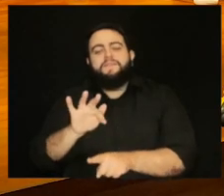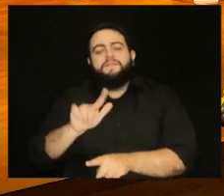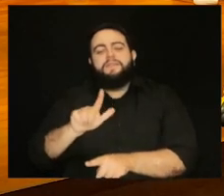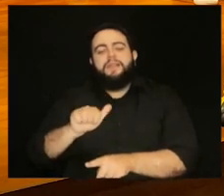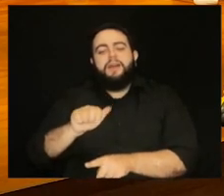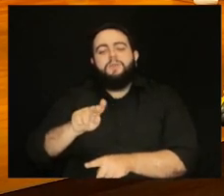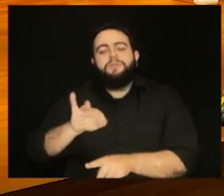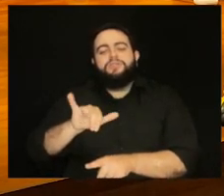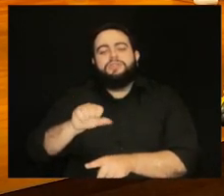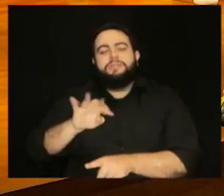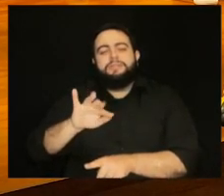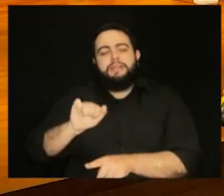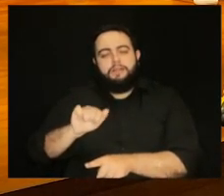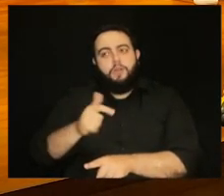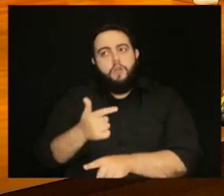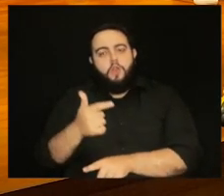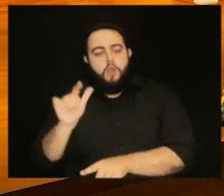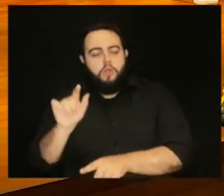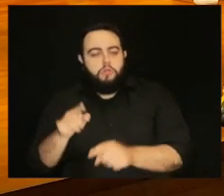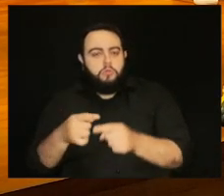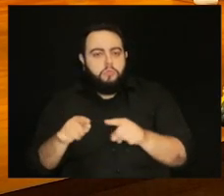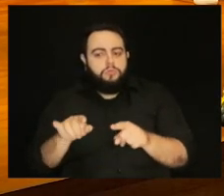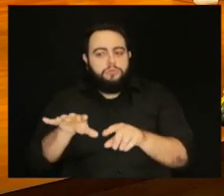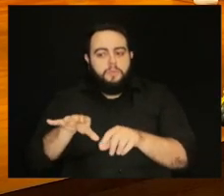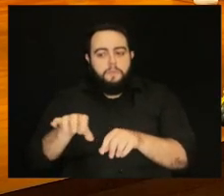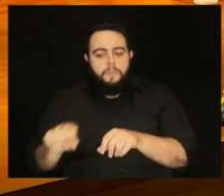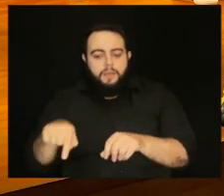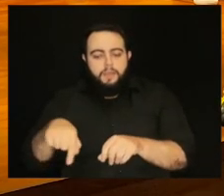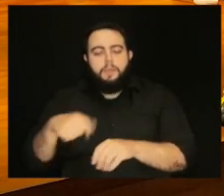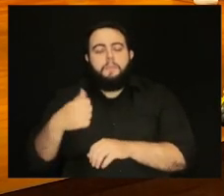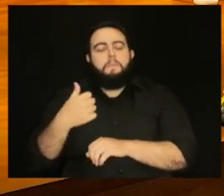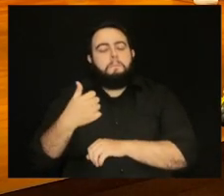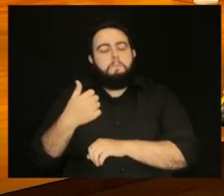aqui de Porto Alegre e gravam uma música que vai ser um grande sucesso importante do Canaro que é